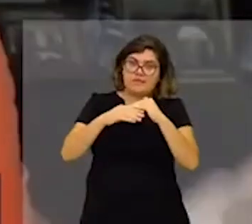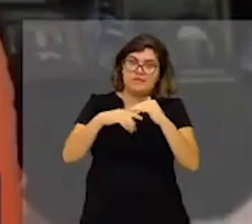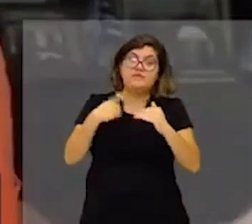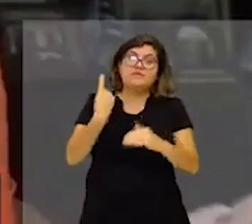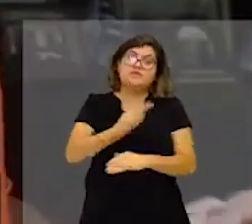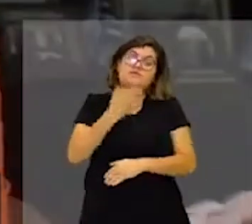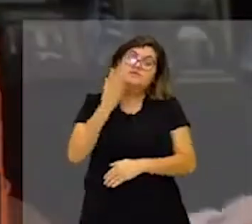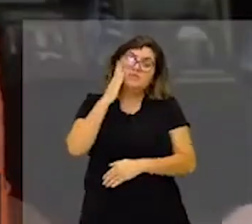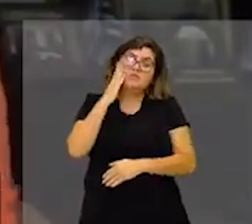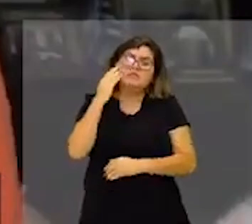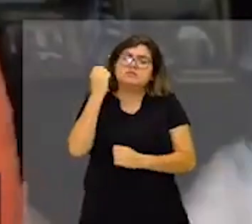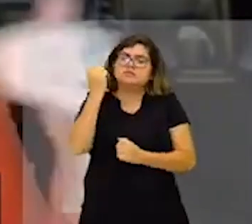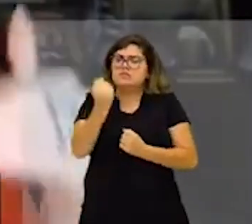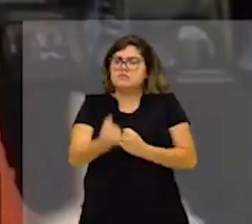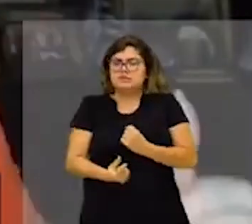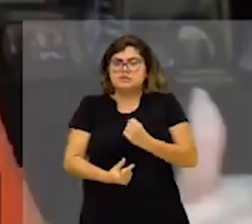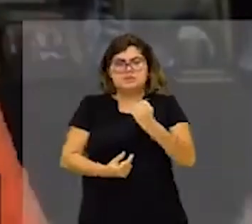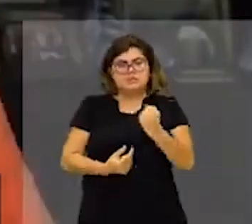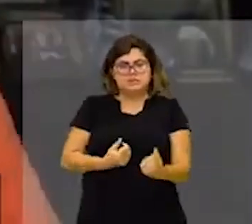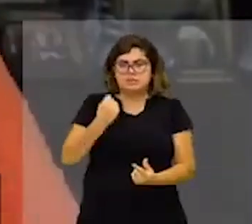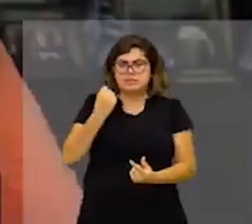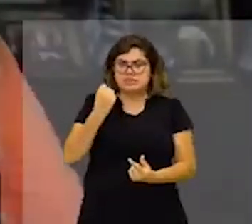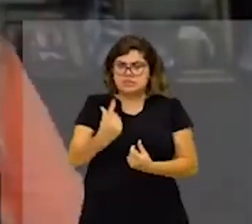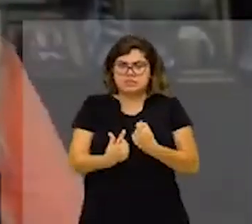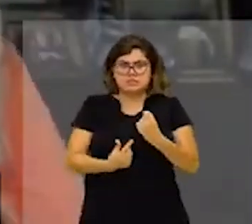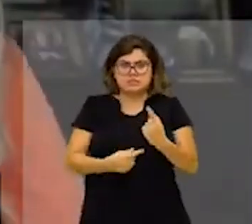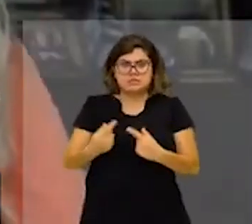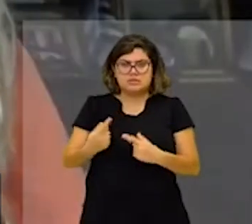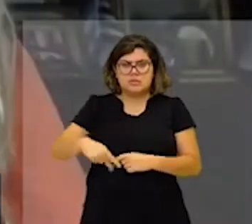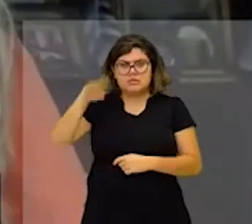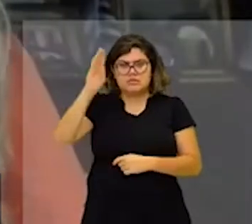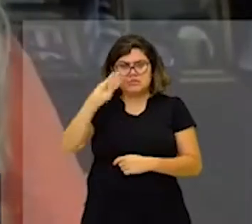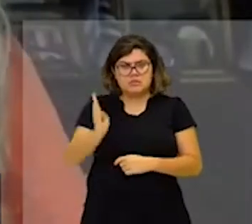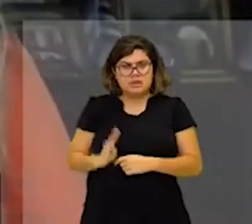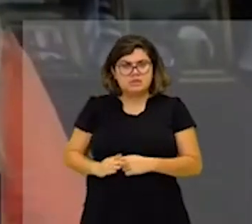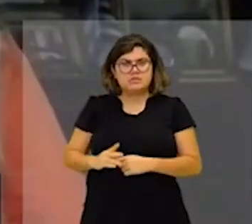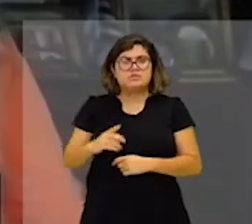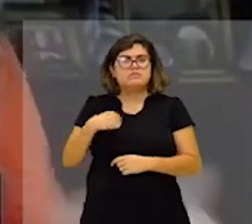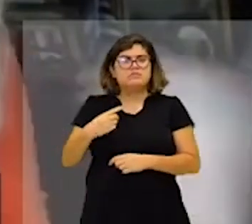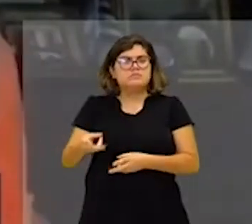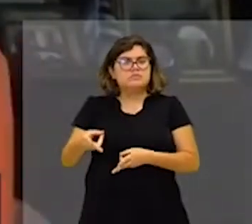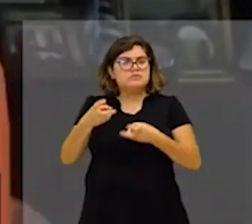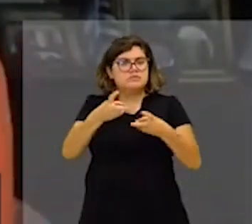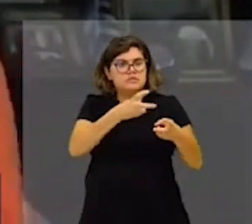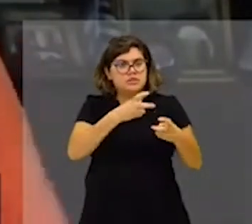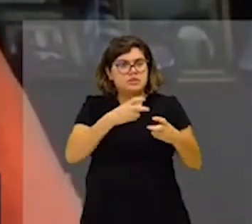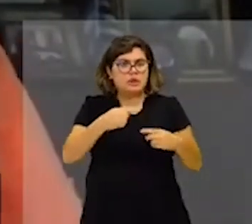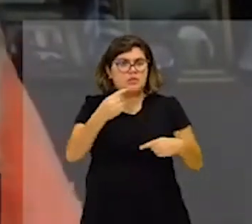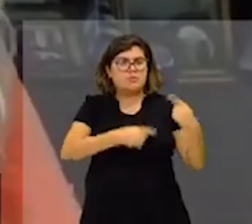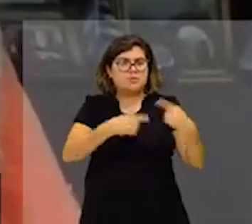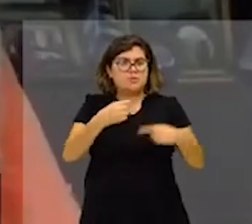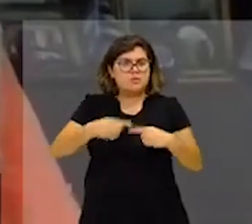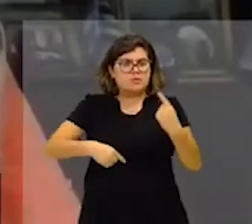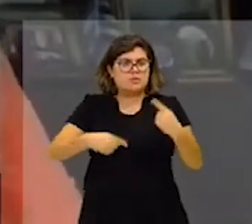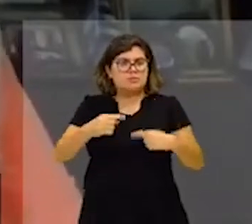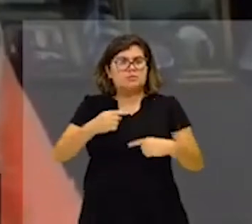raríssimas exceções no Brasil nós temos que os partidos políticos estão reticentes quanto à